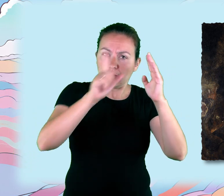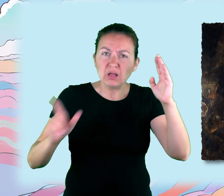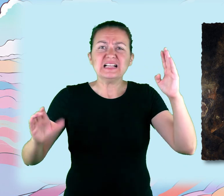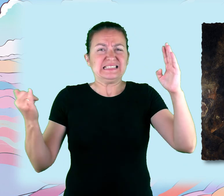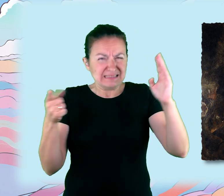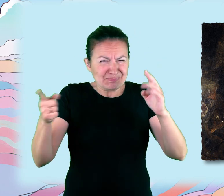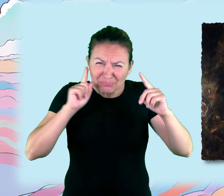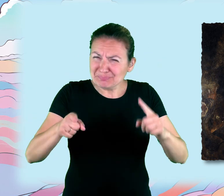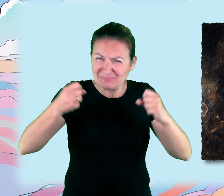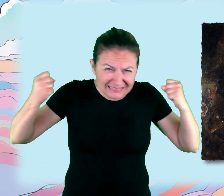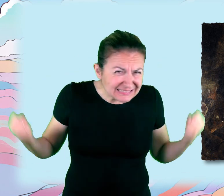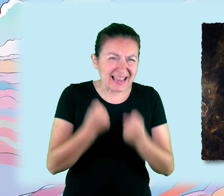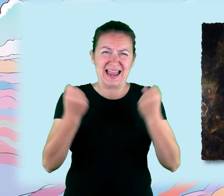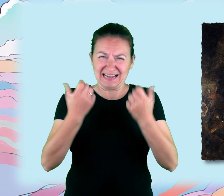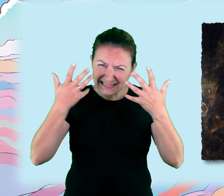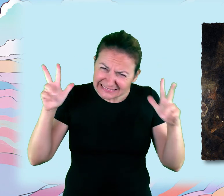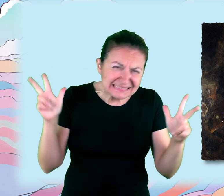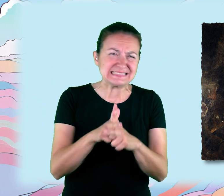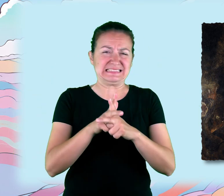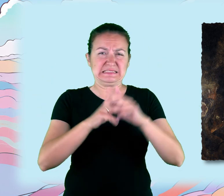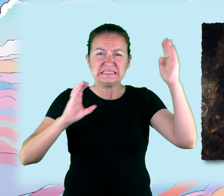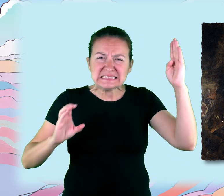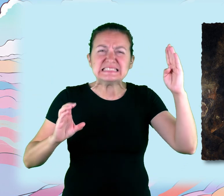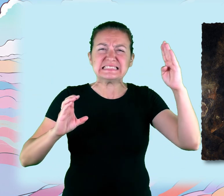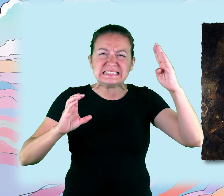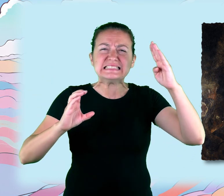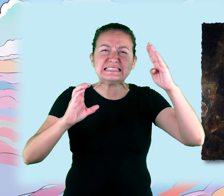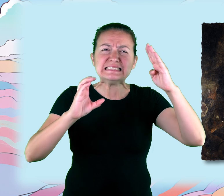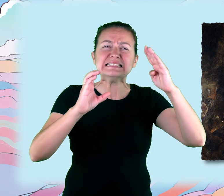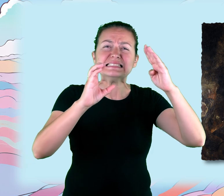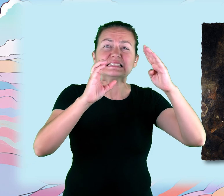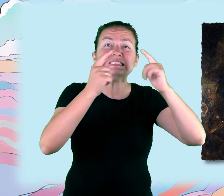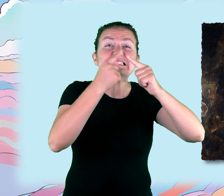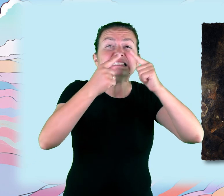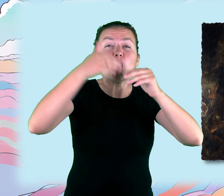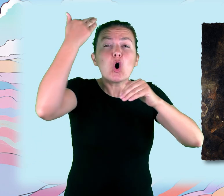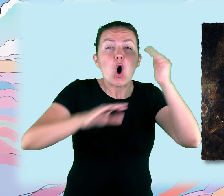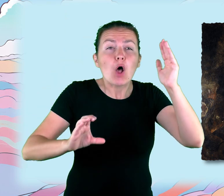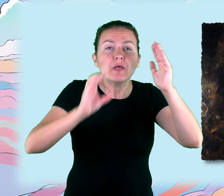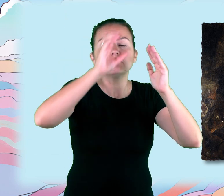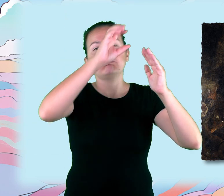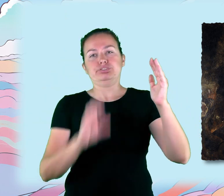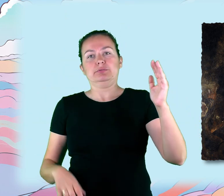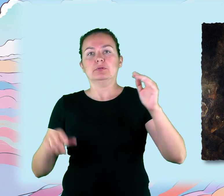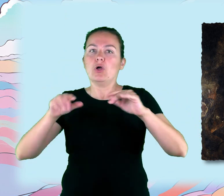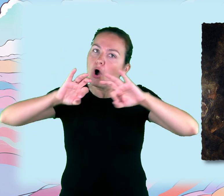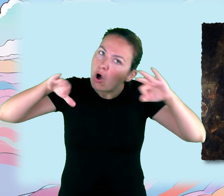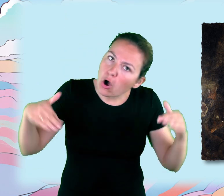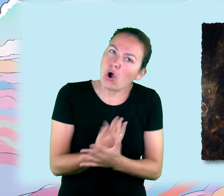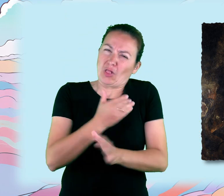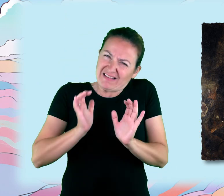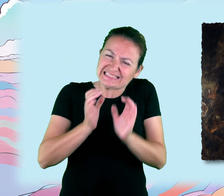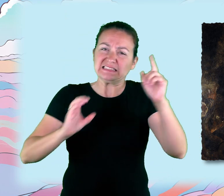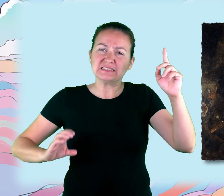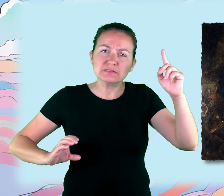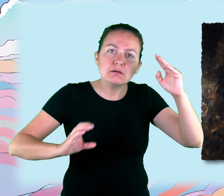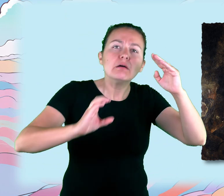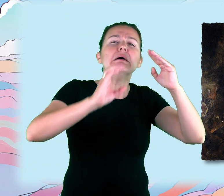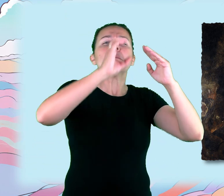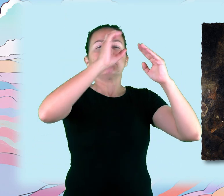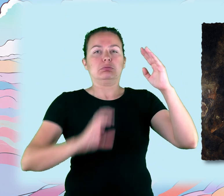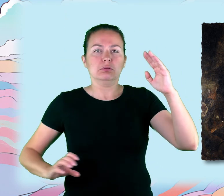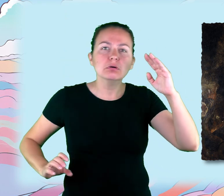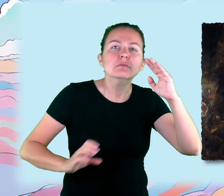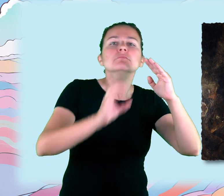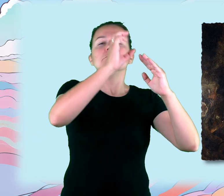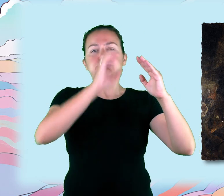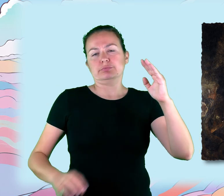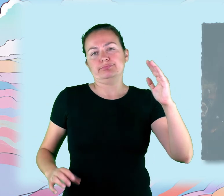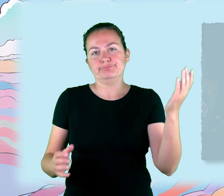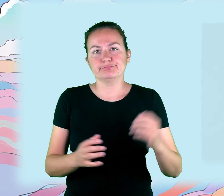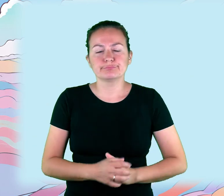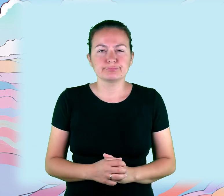Syzyf mocno się stara, ale na końcu drogi kamień zawsze spada, a praca zaczyna się od nowa.